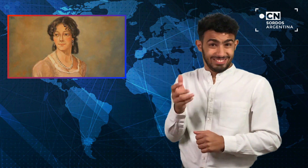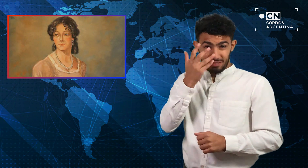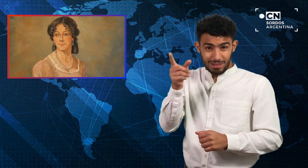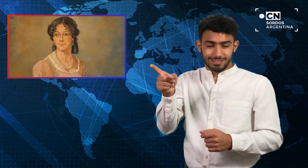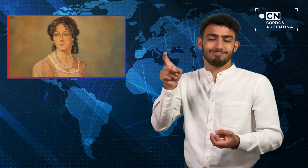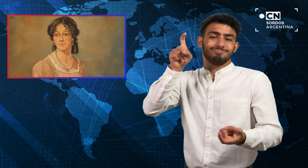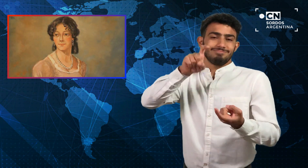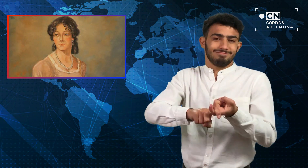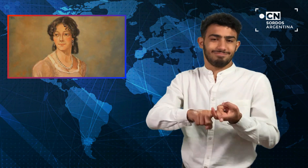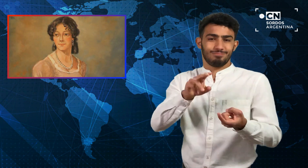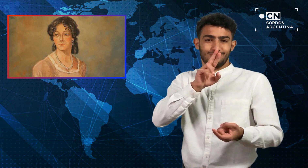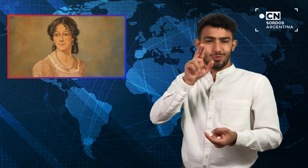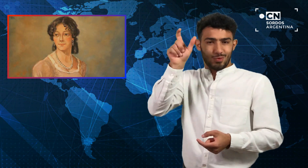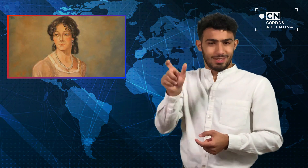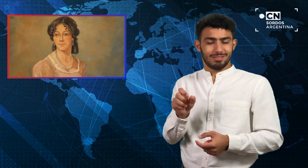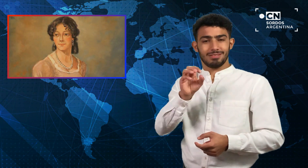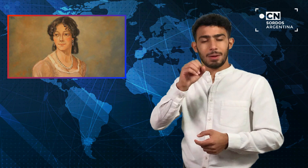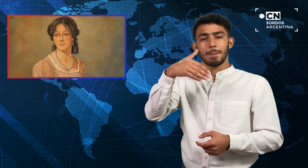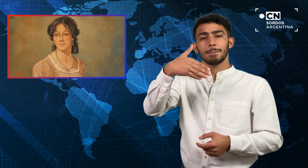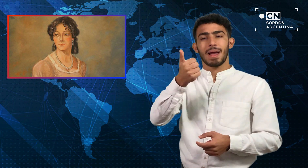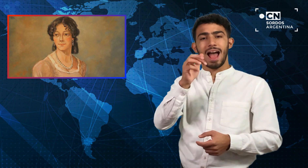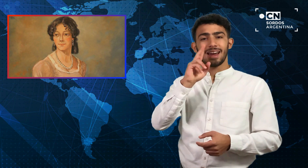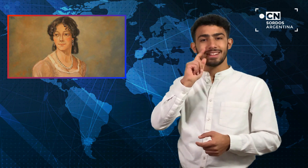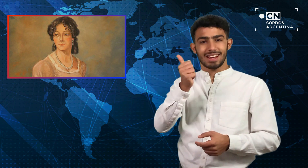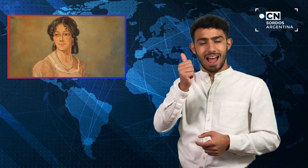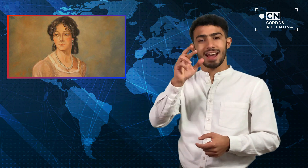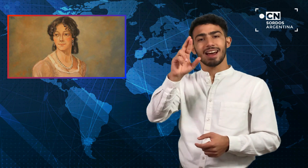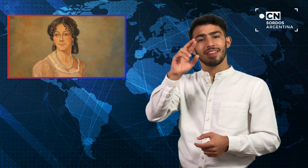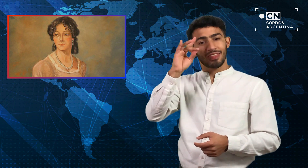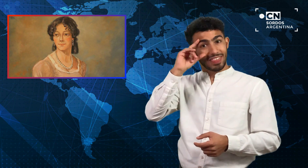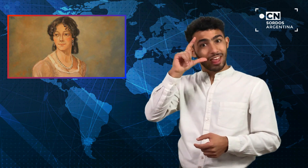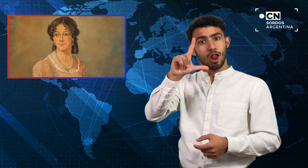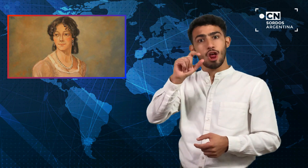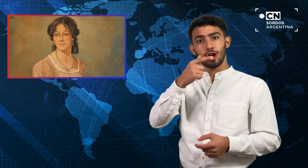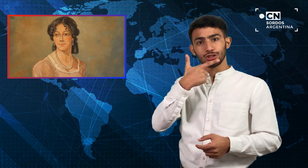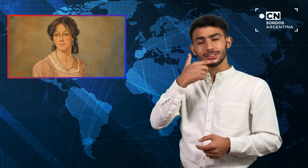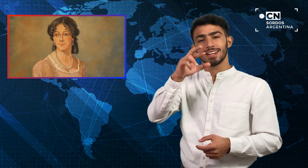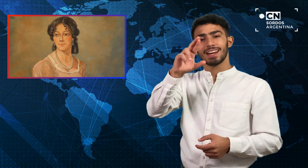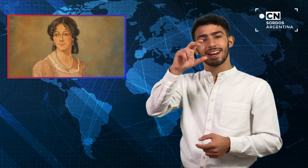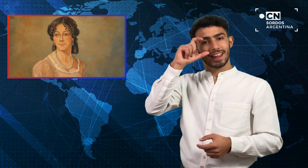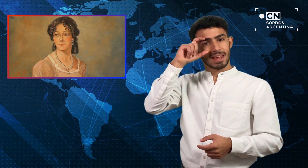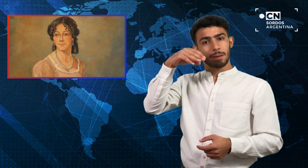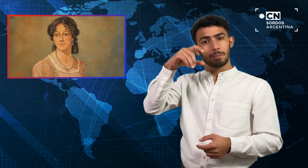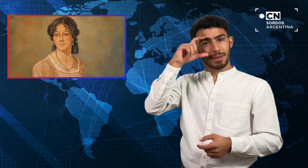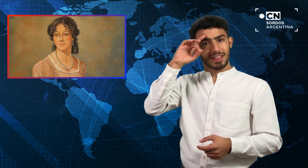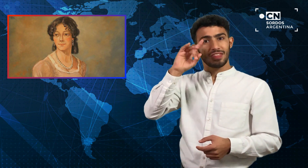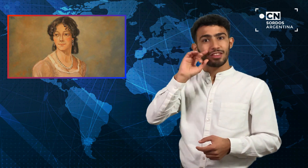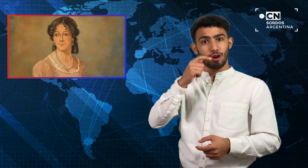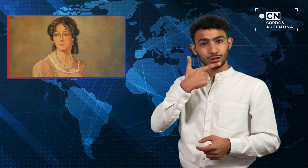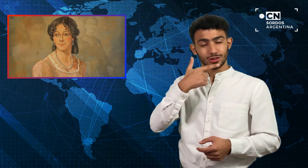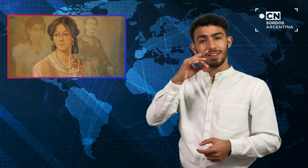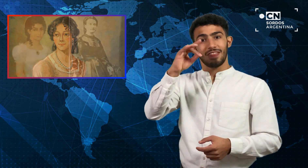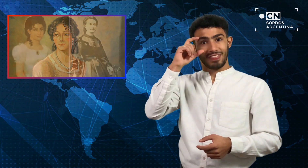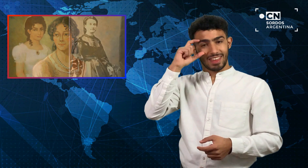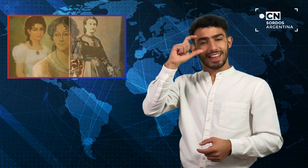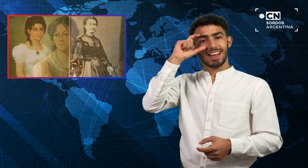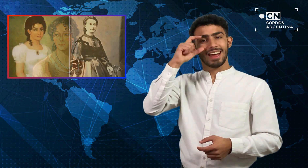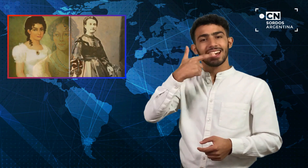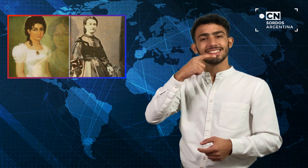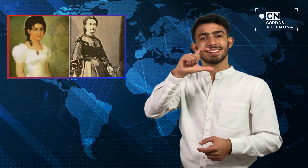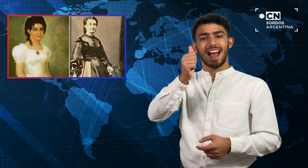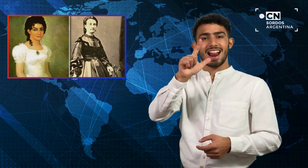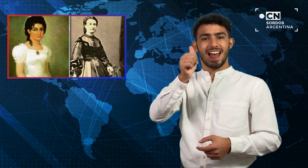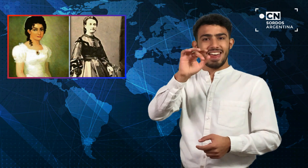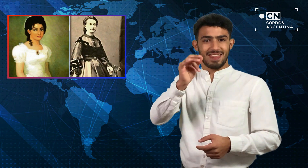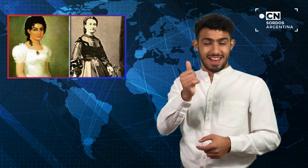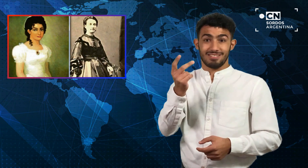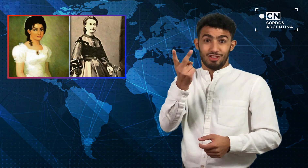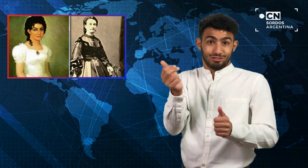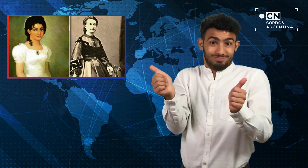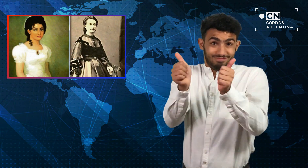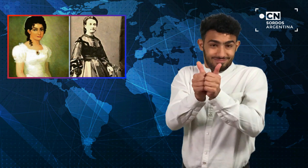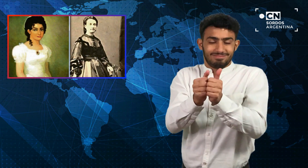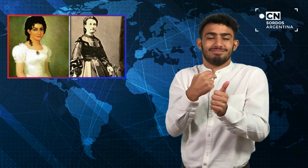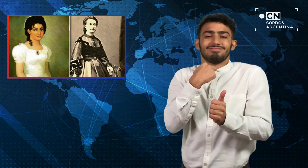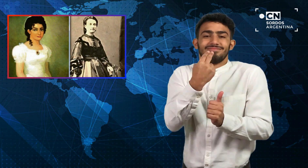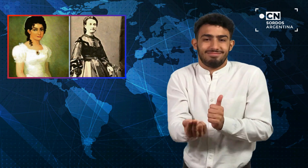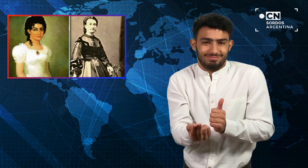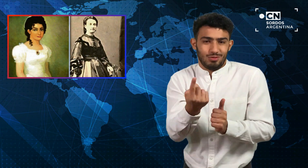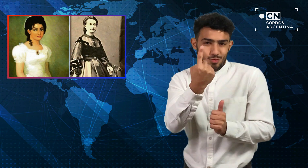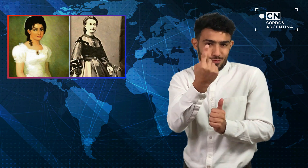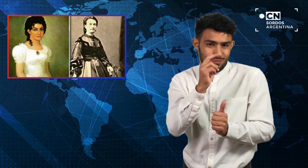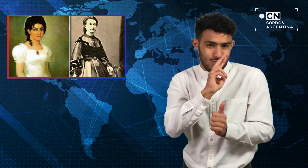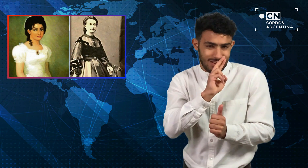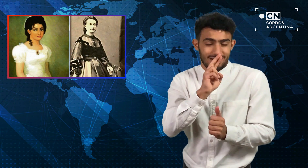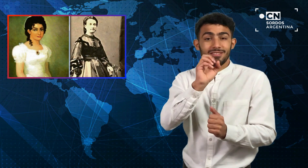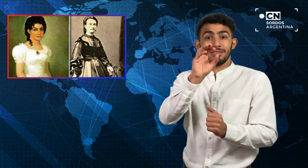Estuvo casado con María de los Remedios de Escalada con quien tuvo una hija,